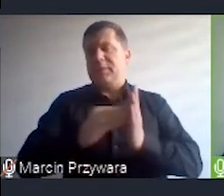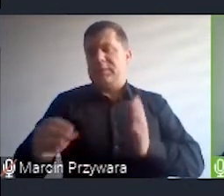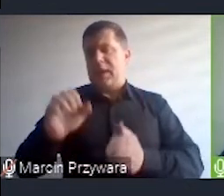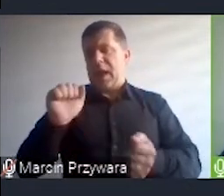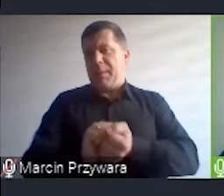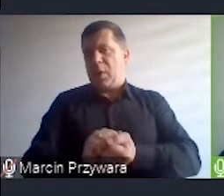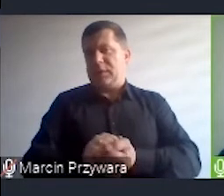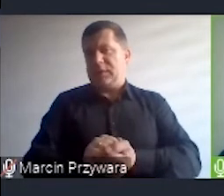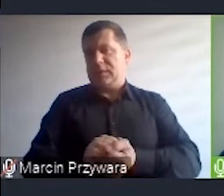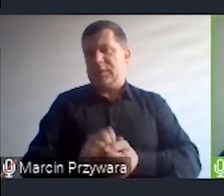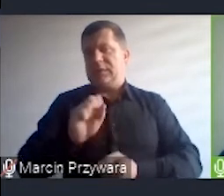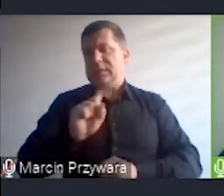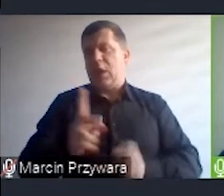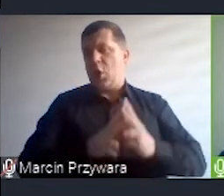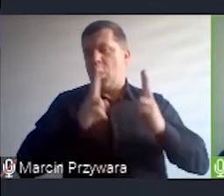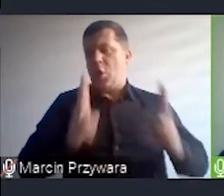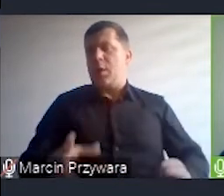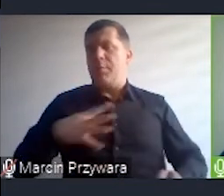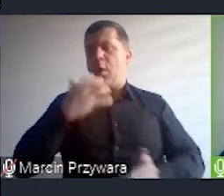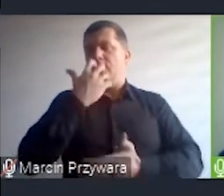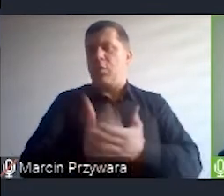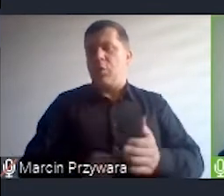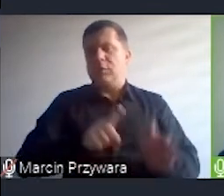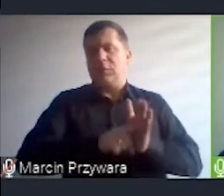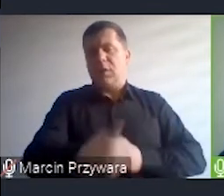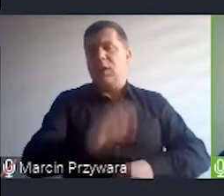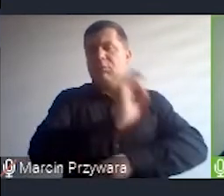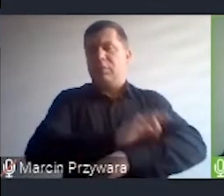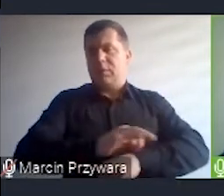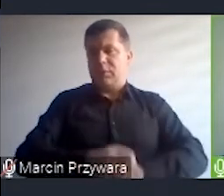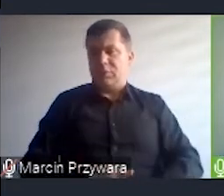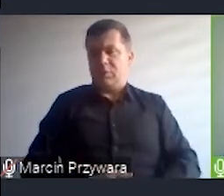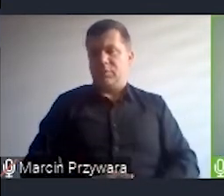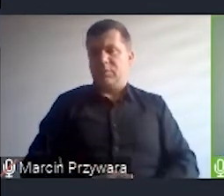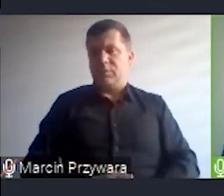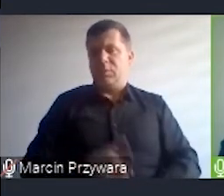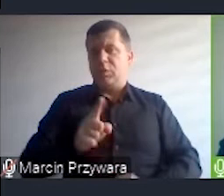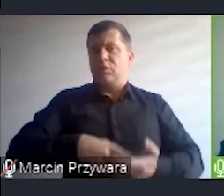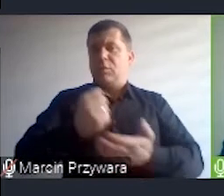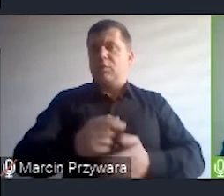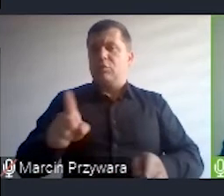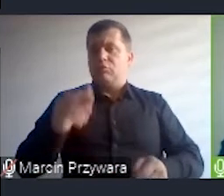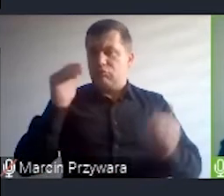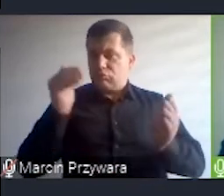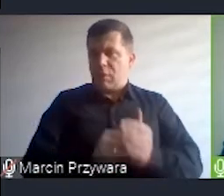za okres w którym były wykorzystywane na rzecz projektu. I tu znowu trzeba zwracać szczególną uwagę,